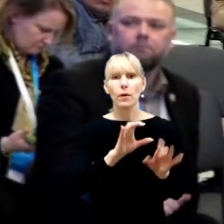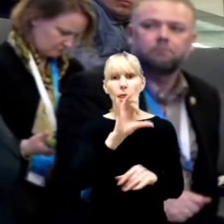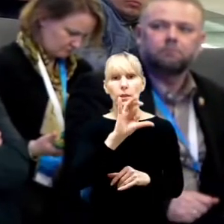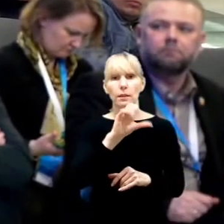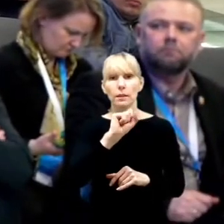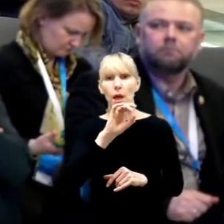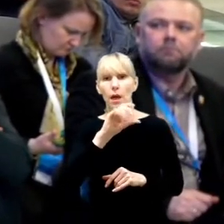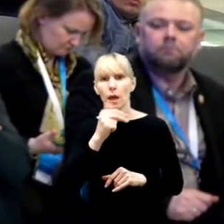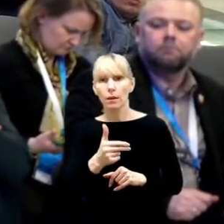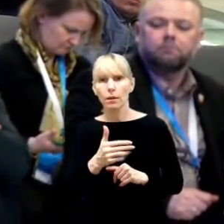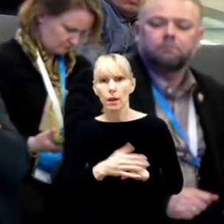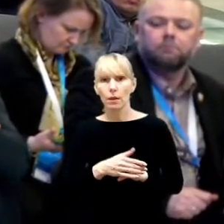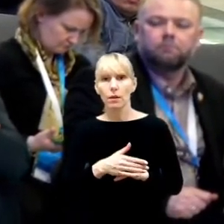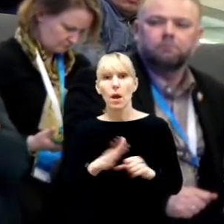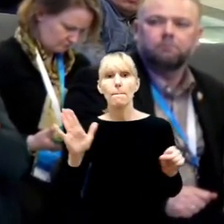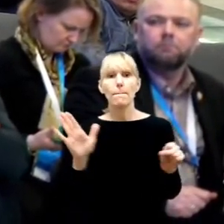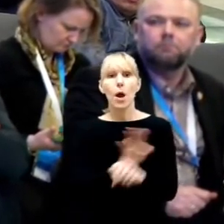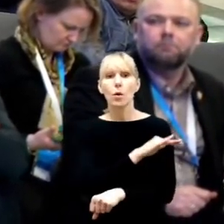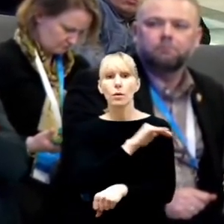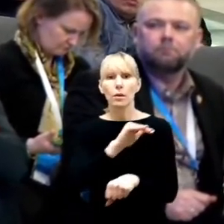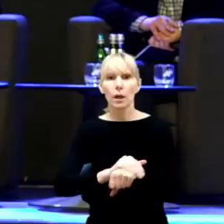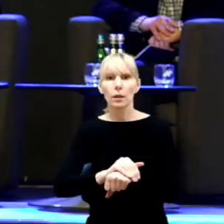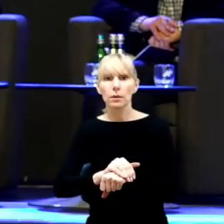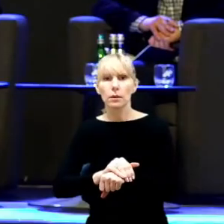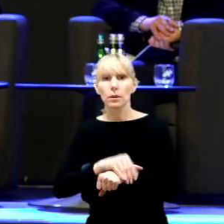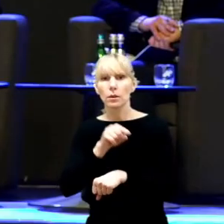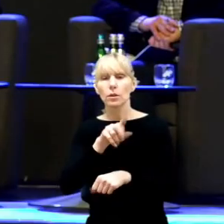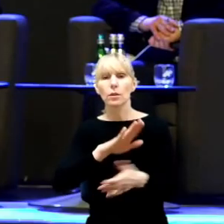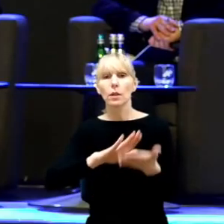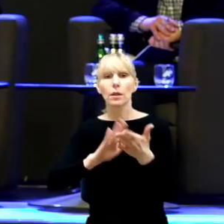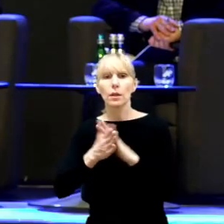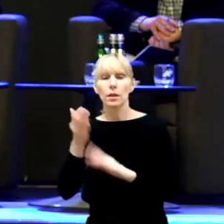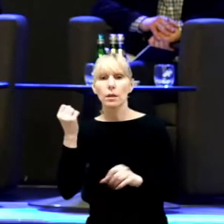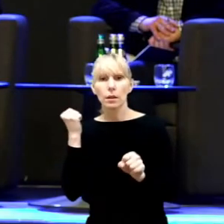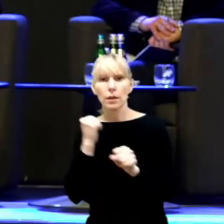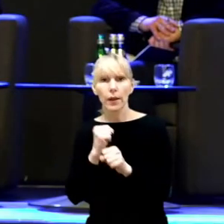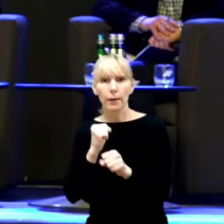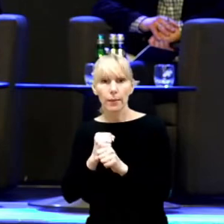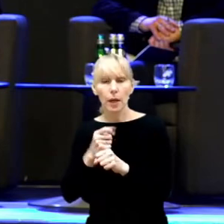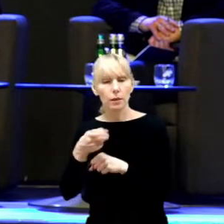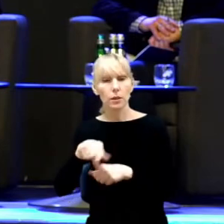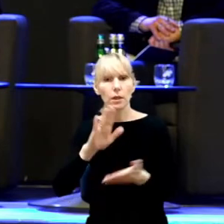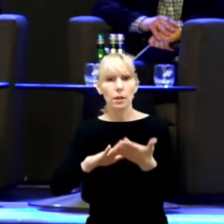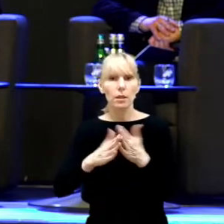że ten rynek pracy i rynek mieszkaniowy to takie dwa rynki,